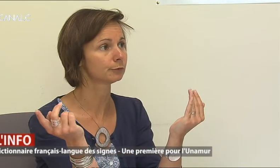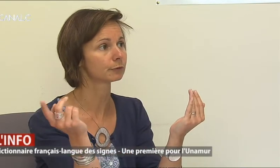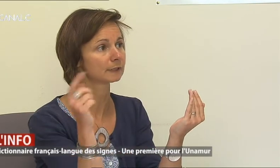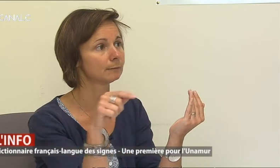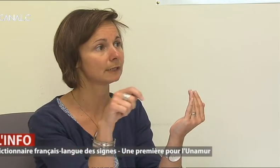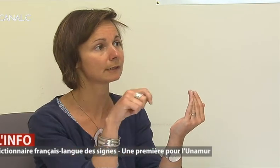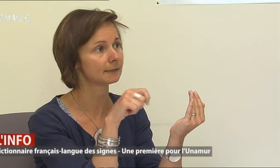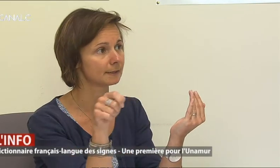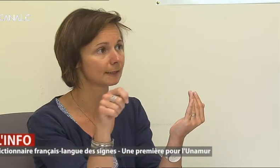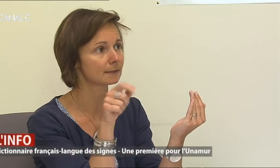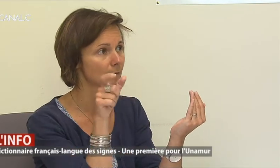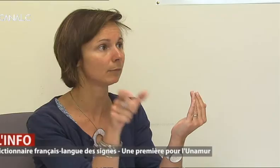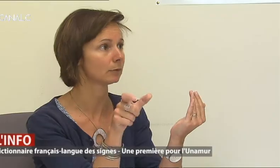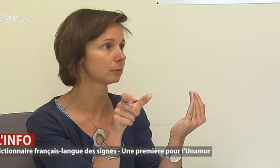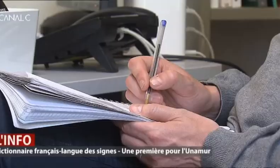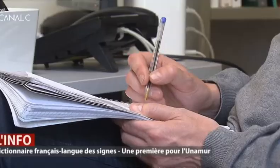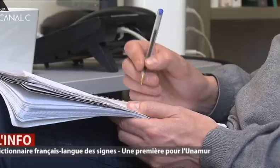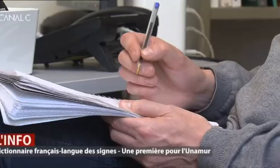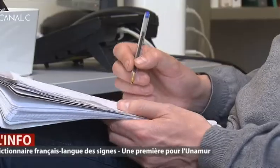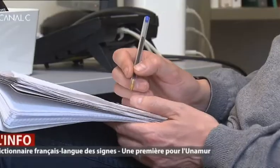namuroise a d'ailleurs tout d'abord réalisé une importante banque de données.